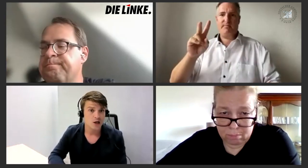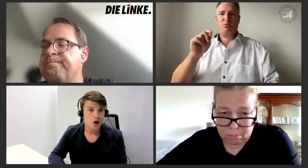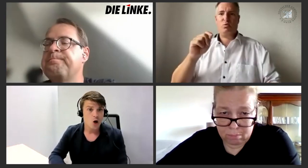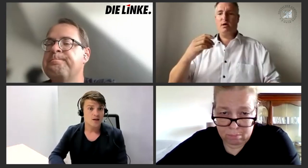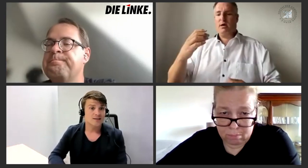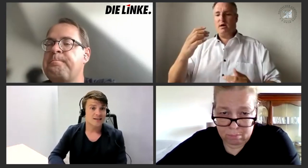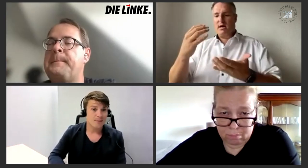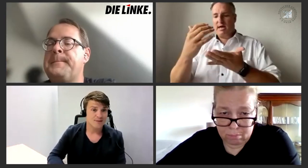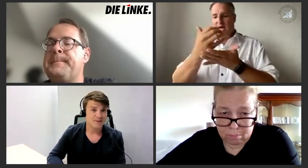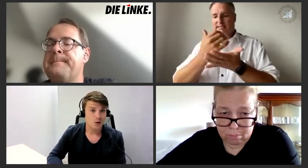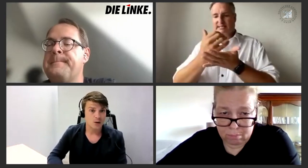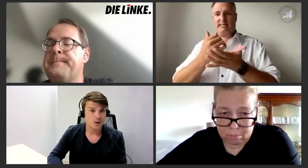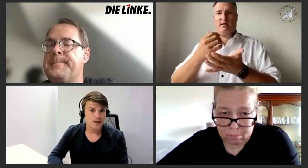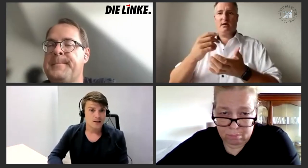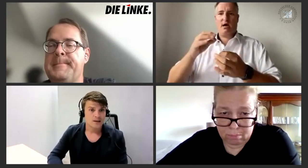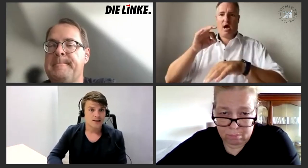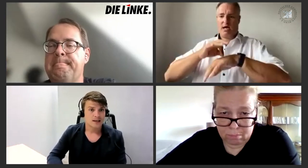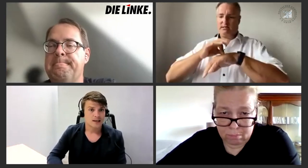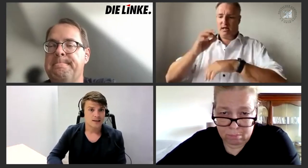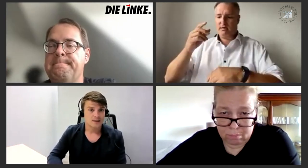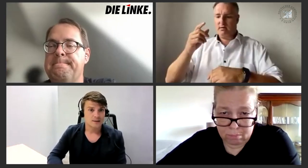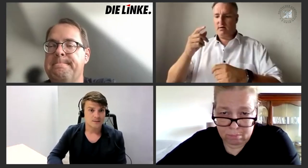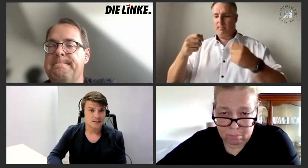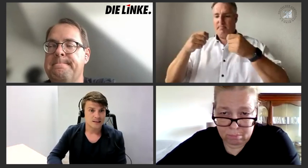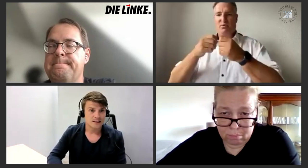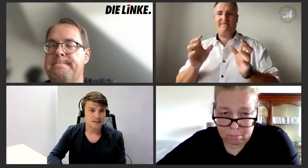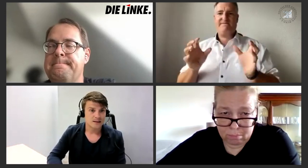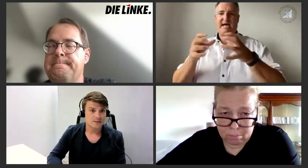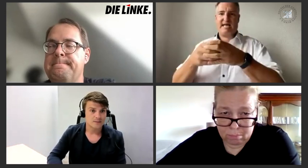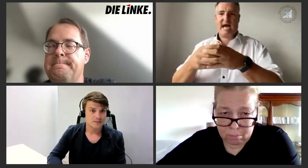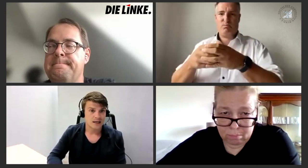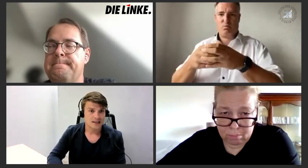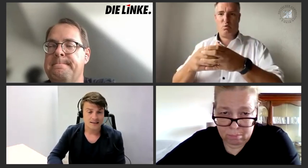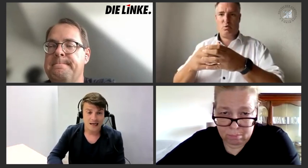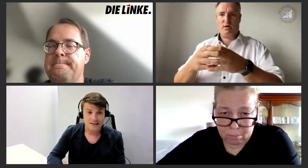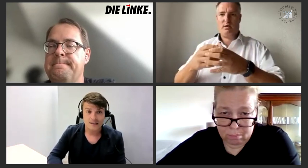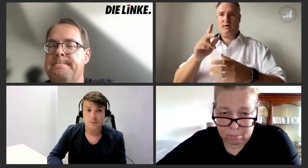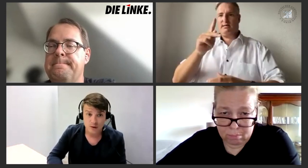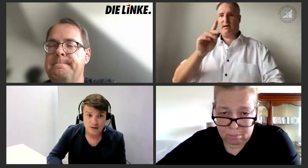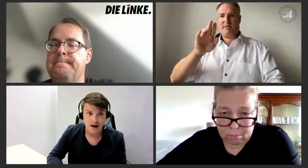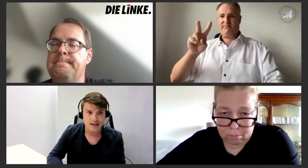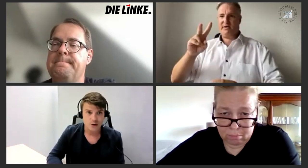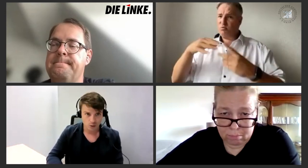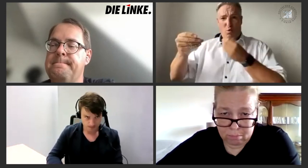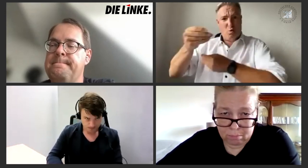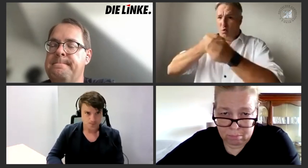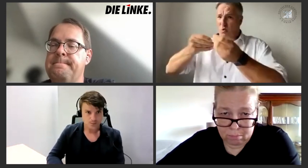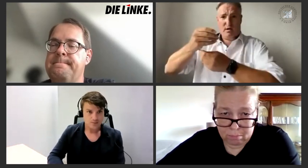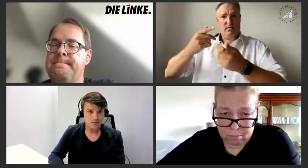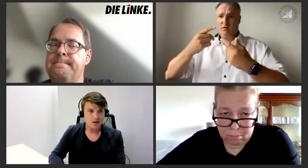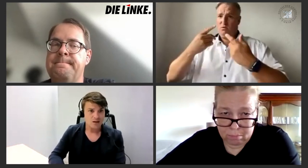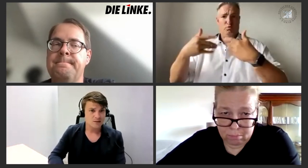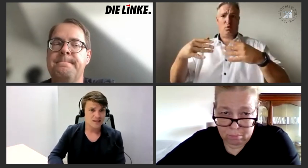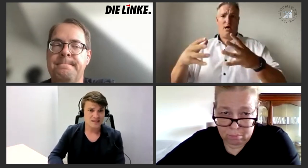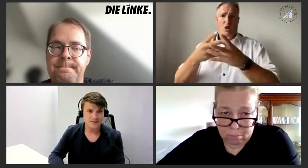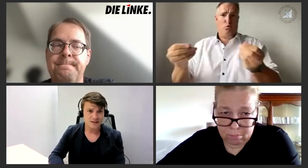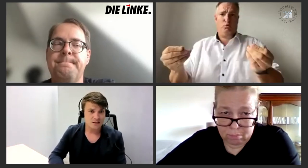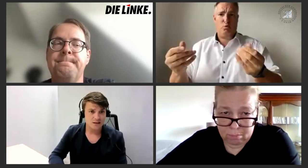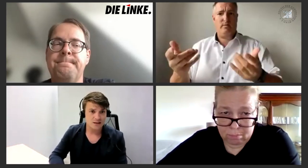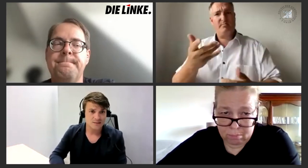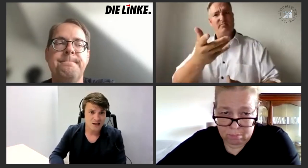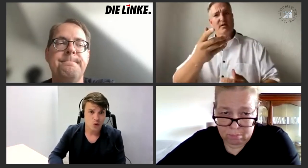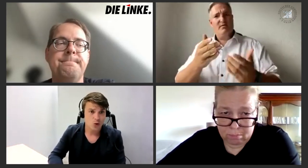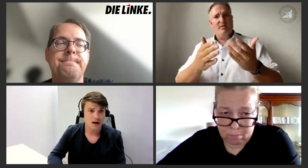für Gesundheit zuständig und die KBV, das heißt die kassenärztliche Bundesvereinigung. Da sind